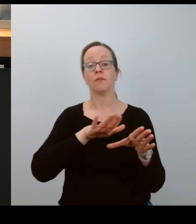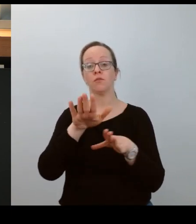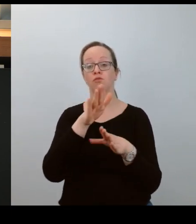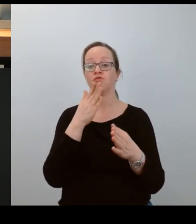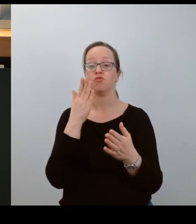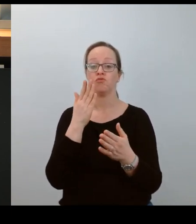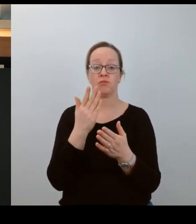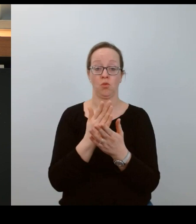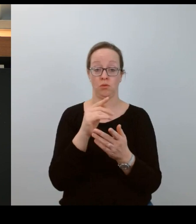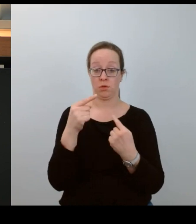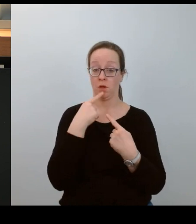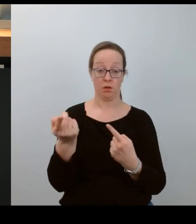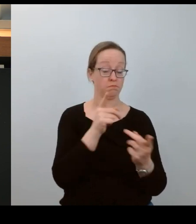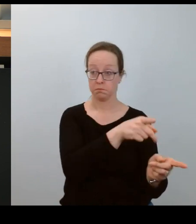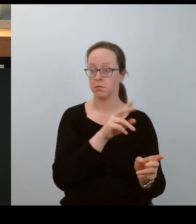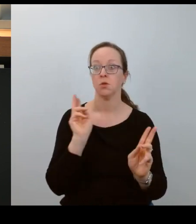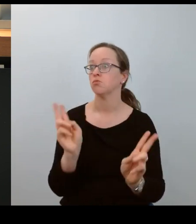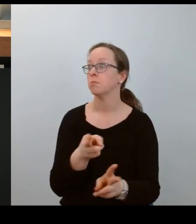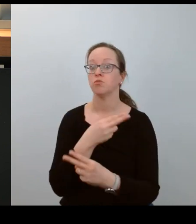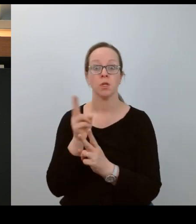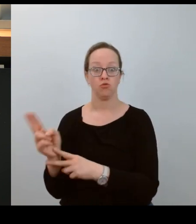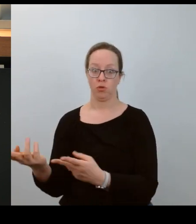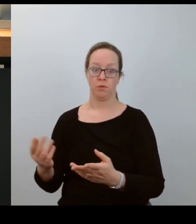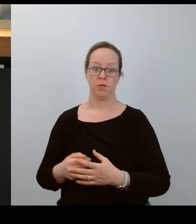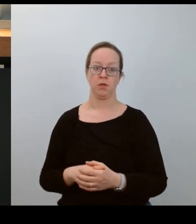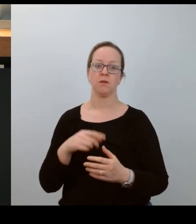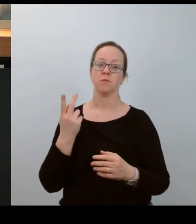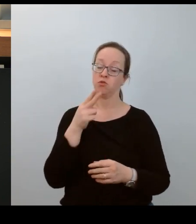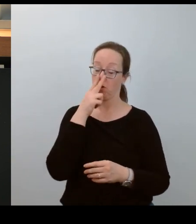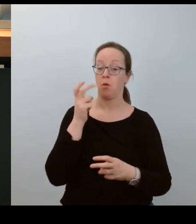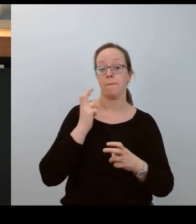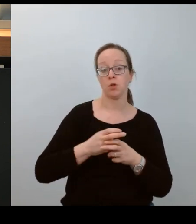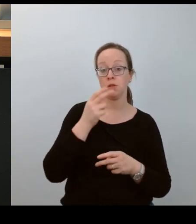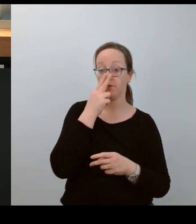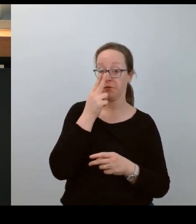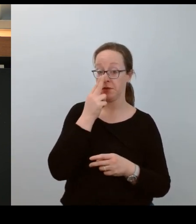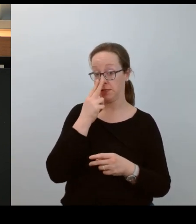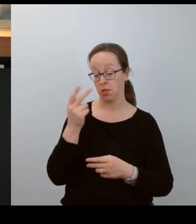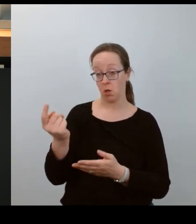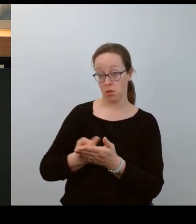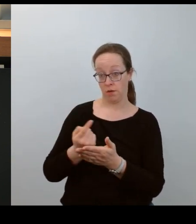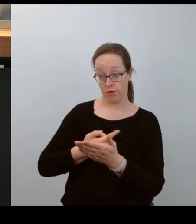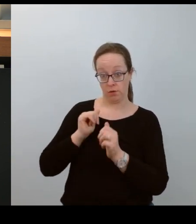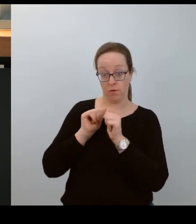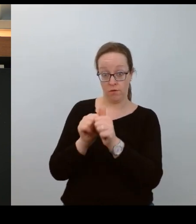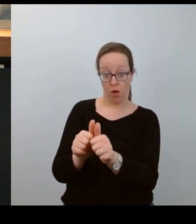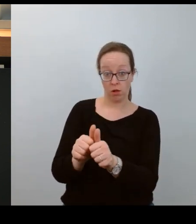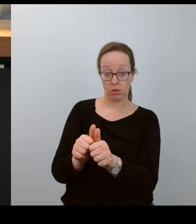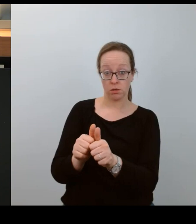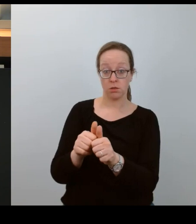Zusammenarbeit mit der Polizei bei Fragen des Datenschutzes. Auch das hat Frau Kampp angesprochen, immer wieder beschwert sich die